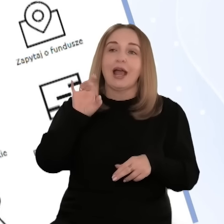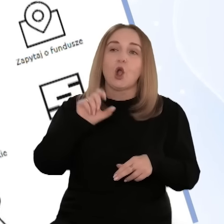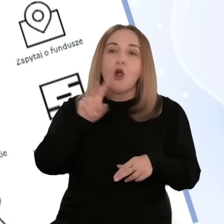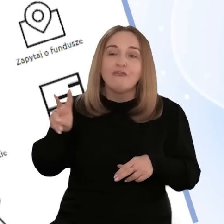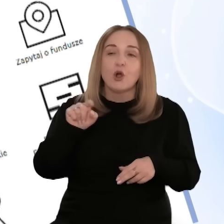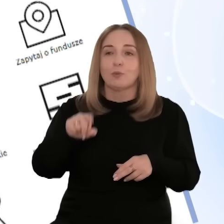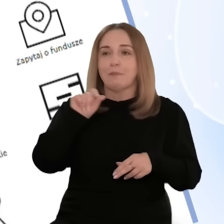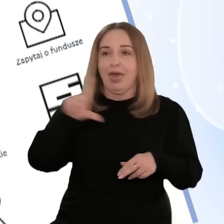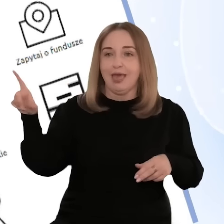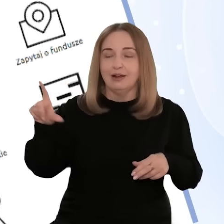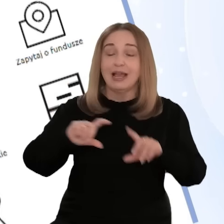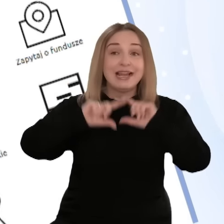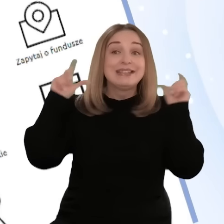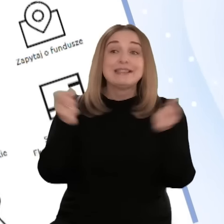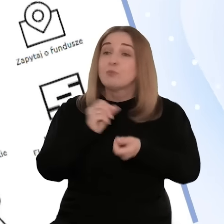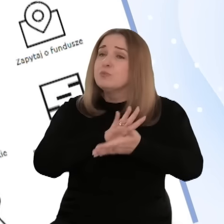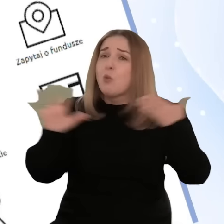stronie www.funduszeeuropejskie.gov.pl.